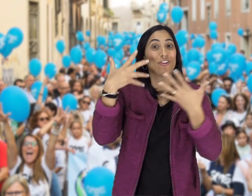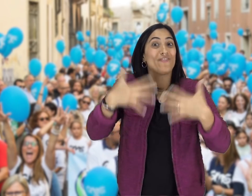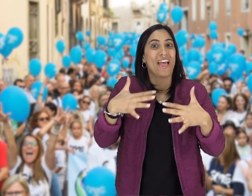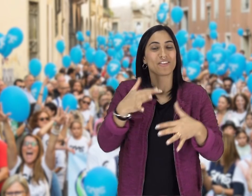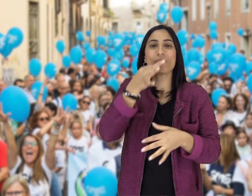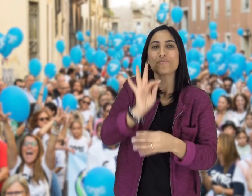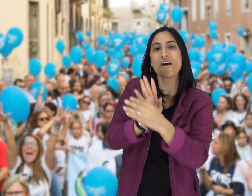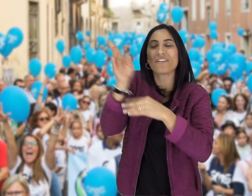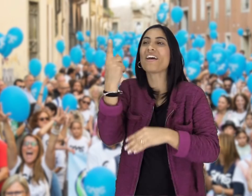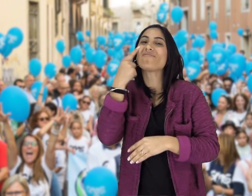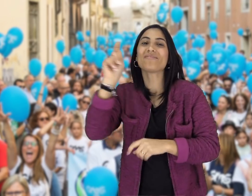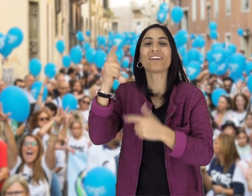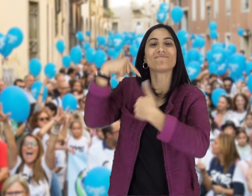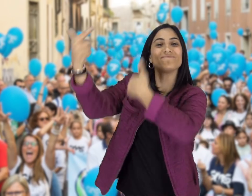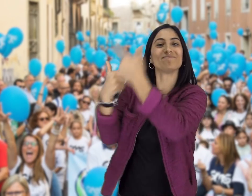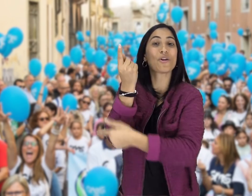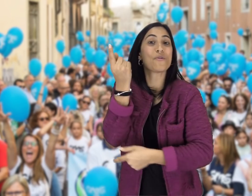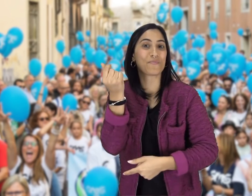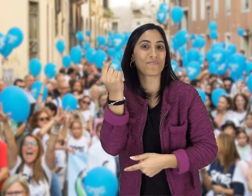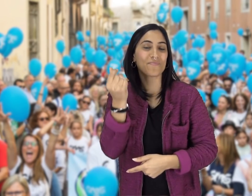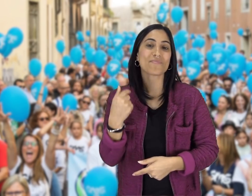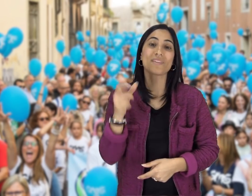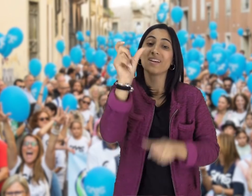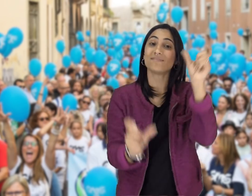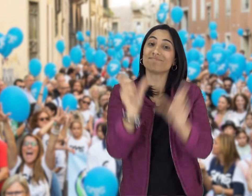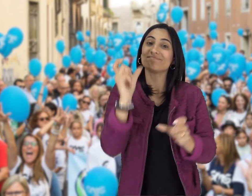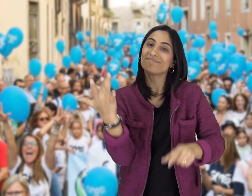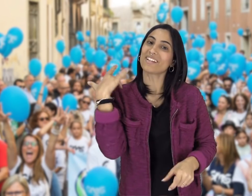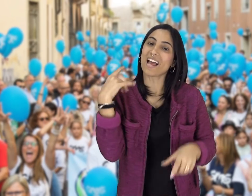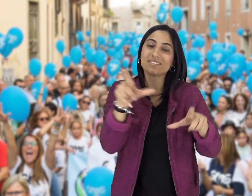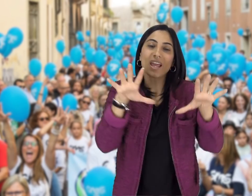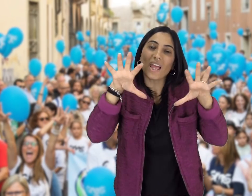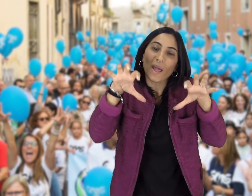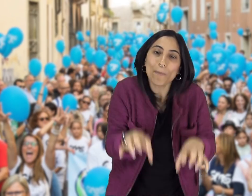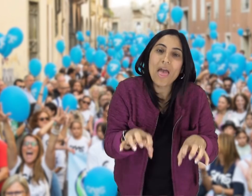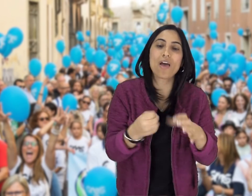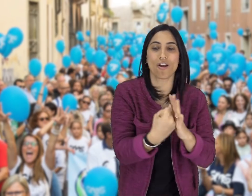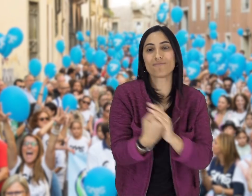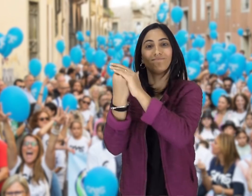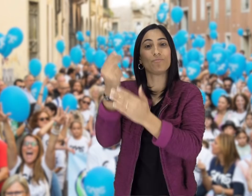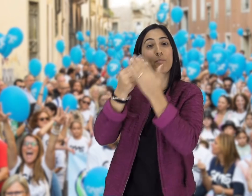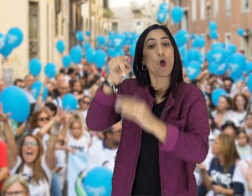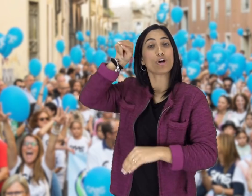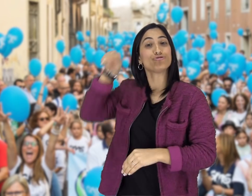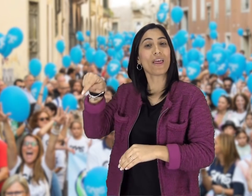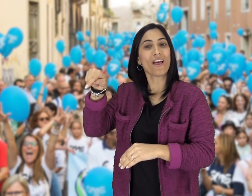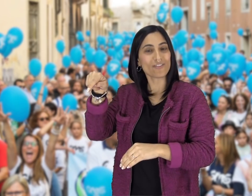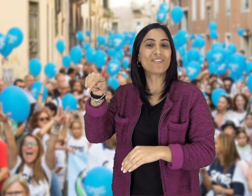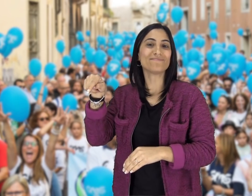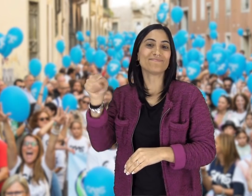potrà vedere quanto avrai donato. Grazie per il tempo che ci hai dedicato e, soprattutto, per il tuo sostegno